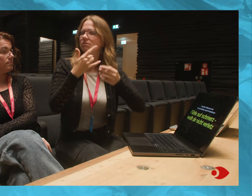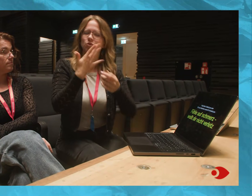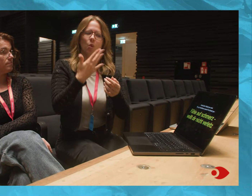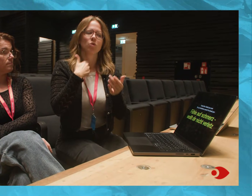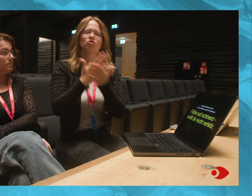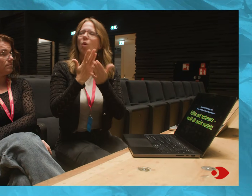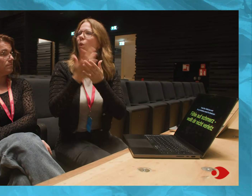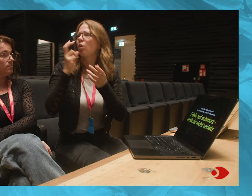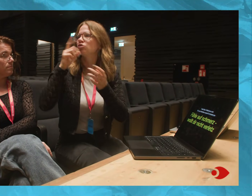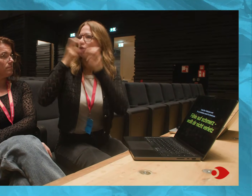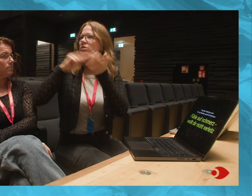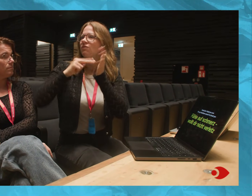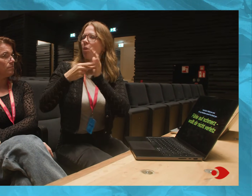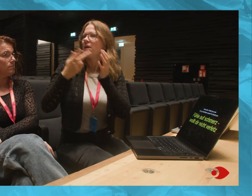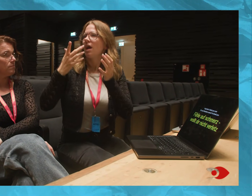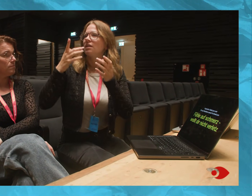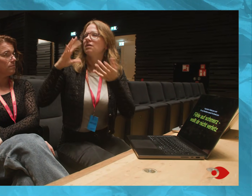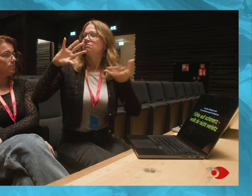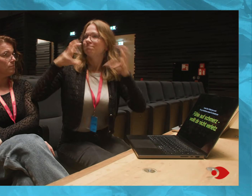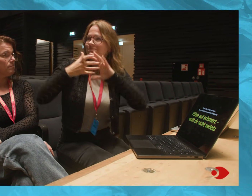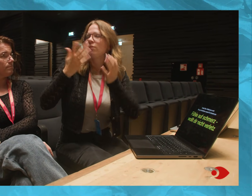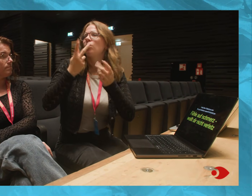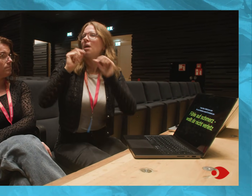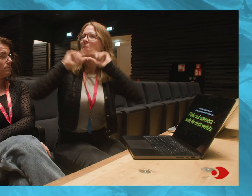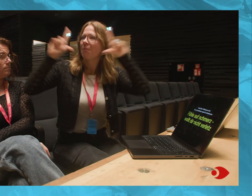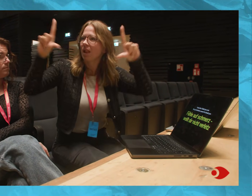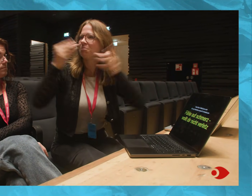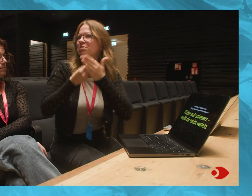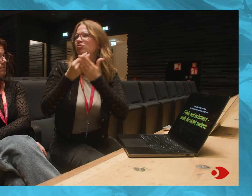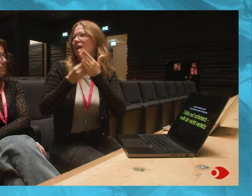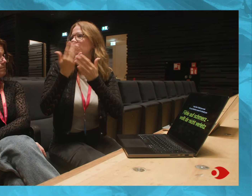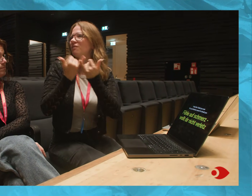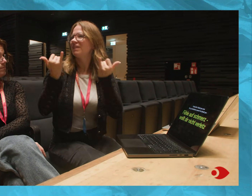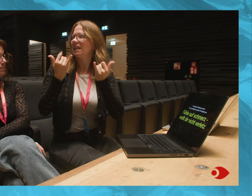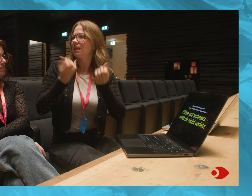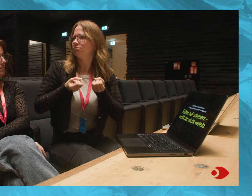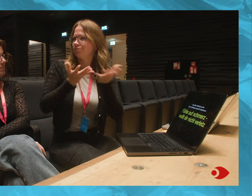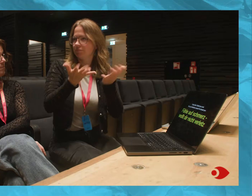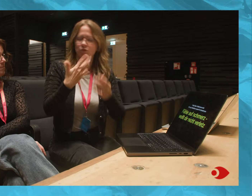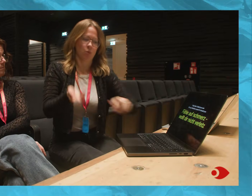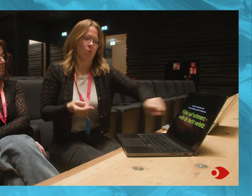Diesen Teil habe ich bereits zu Hause vorbereitet: Mal fasse ich Passagen zusammen, mal beschreibe ich sprachliche Bilder,